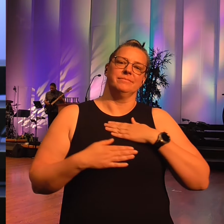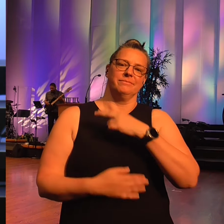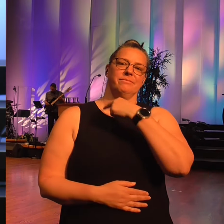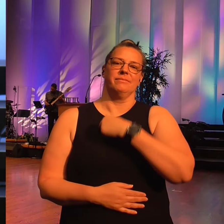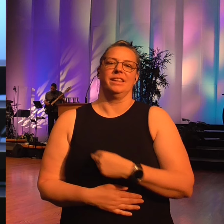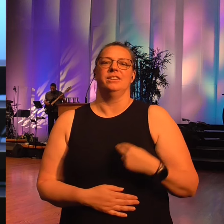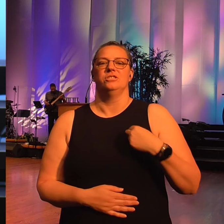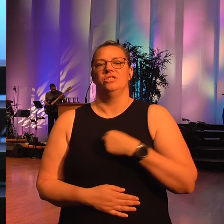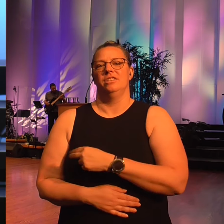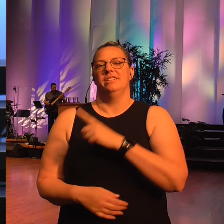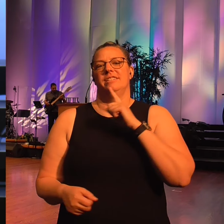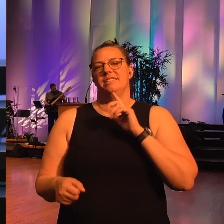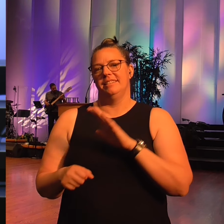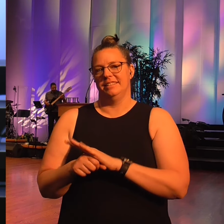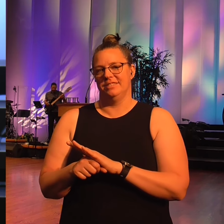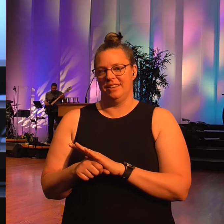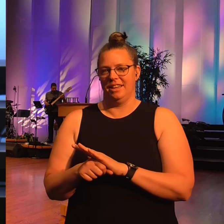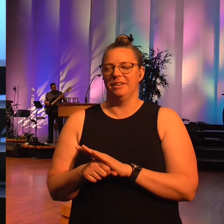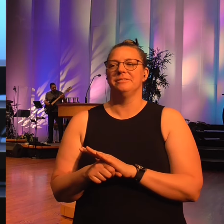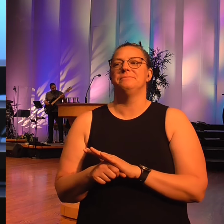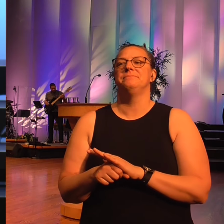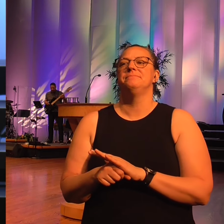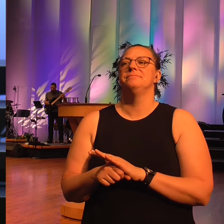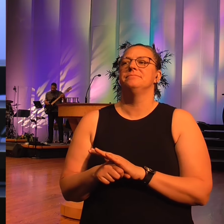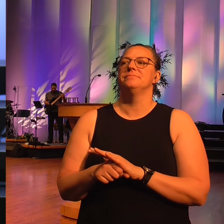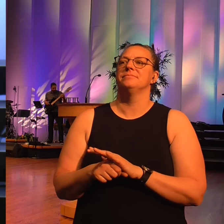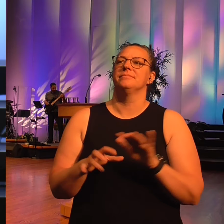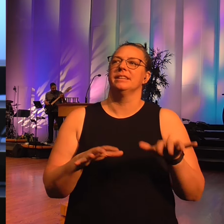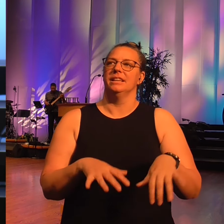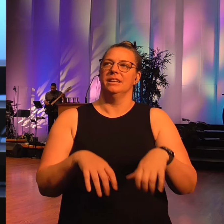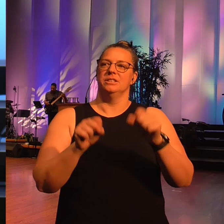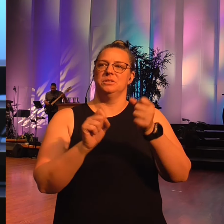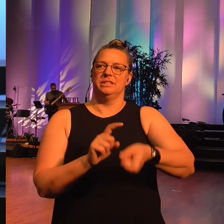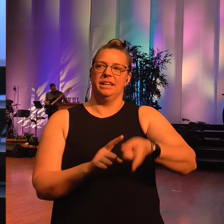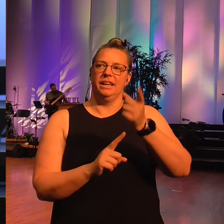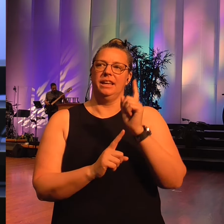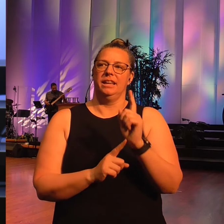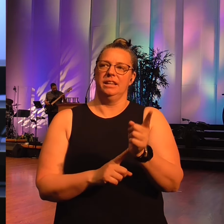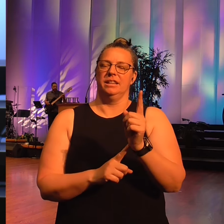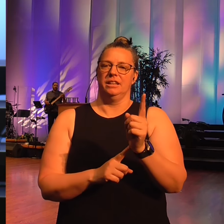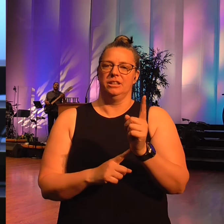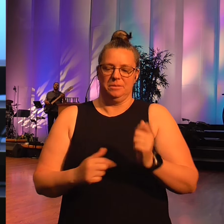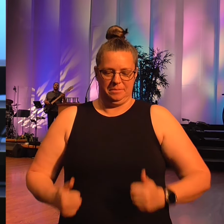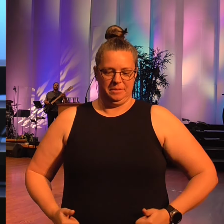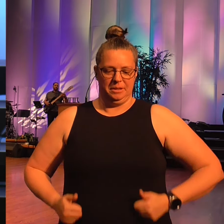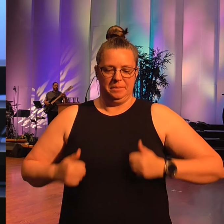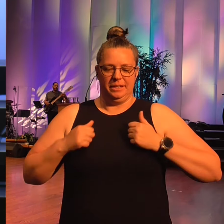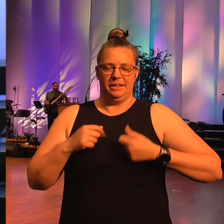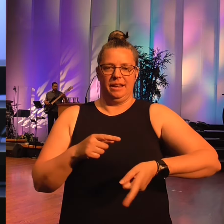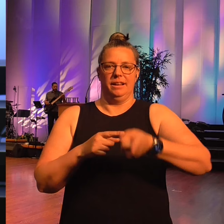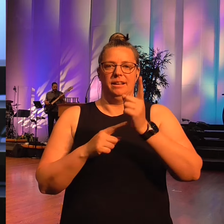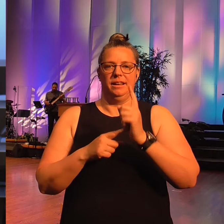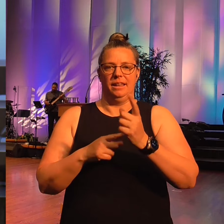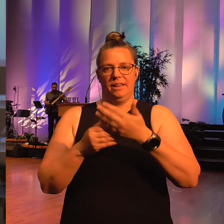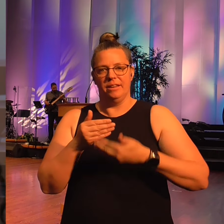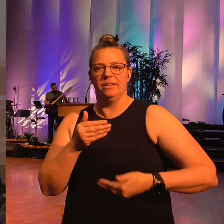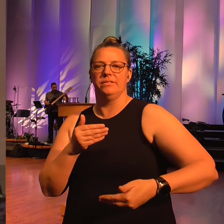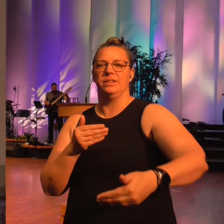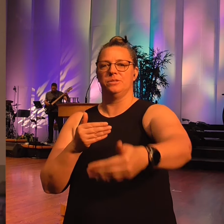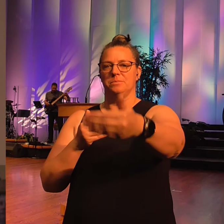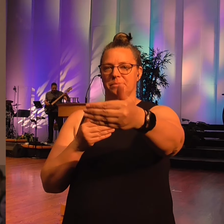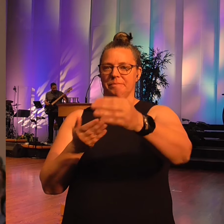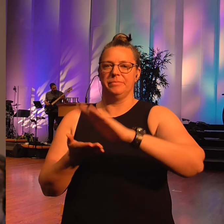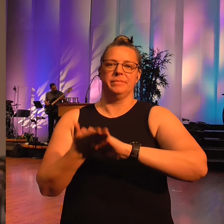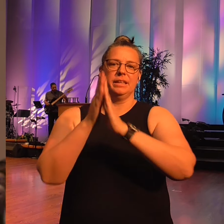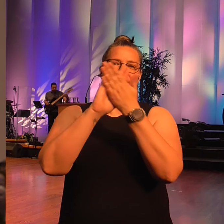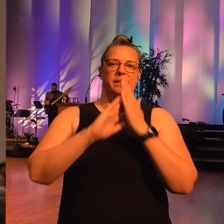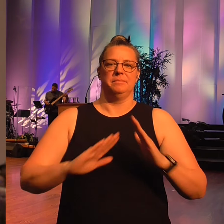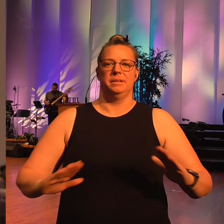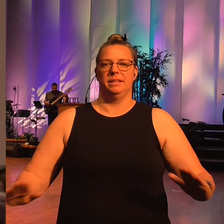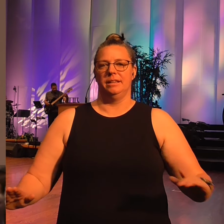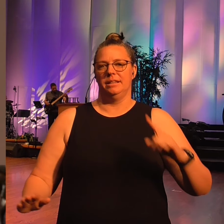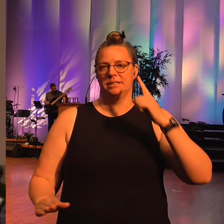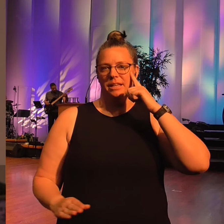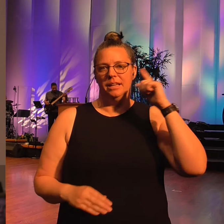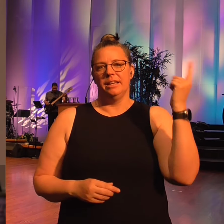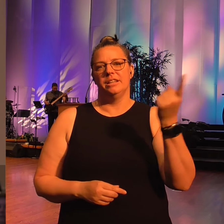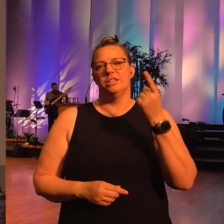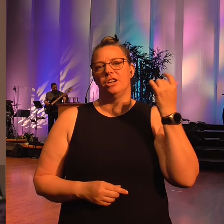Deja que la dulce alegría se encuentre para tomar cada momento y deja que cada momento